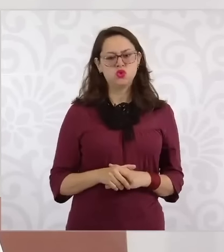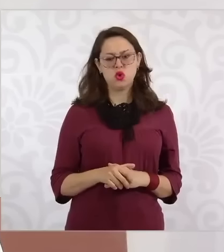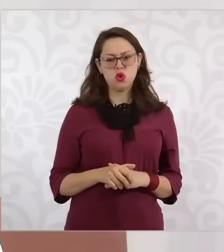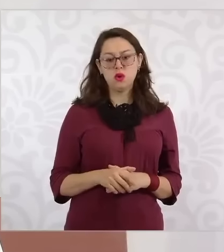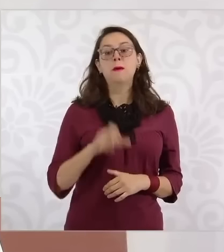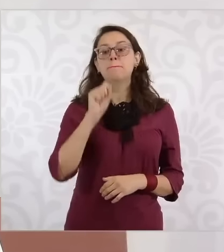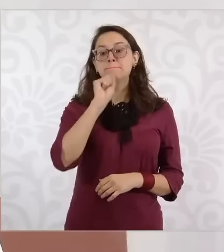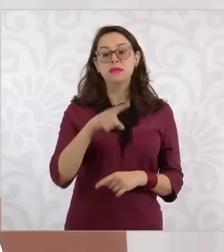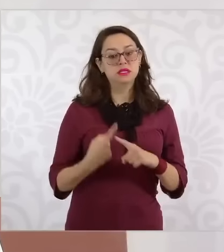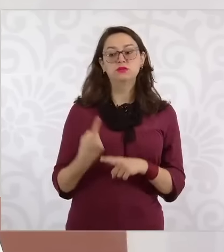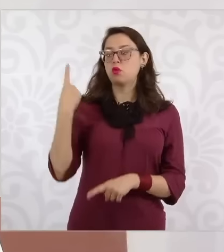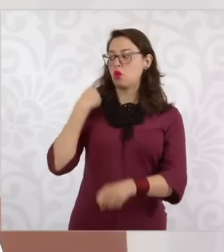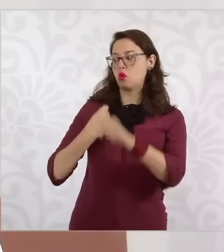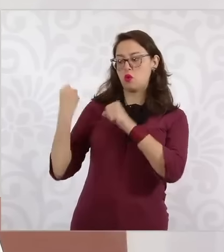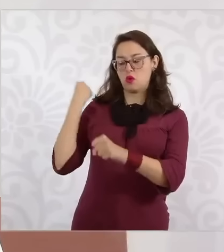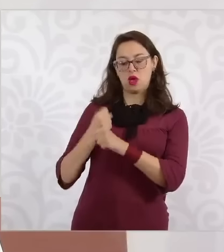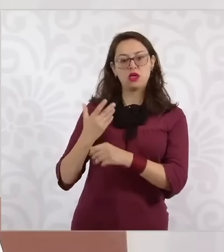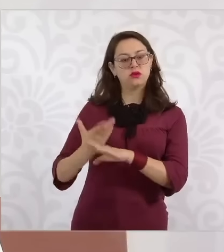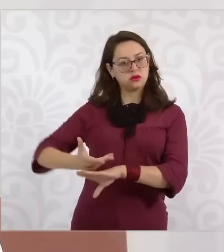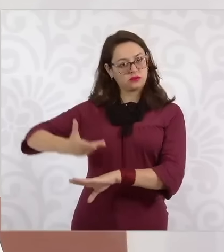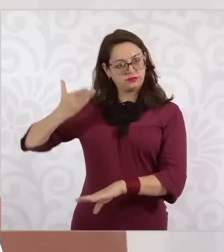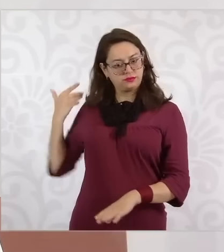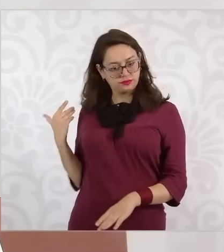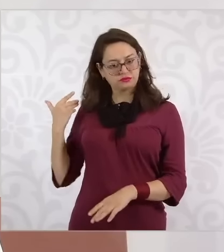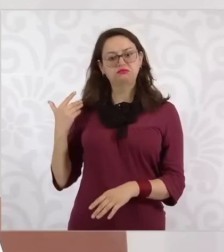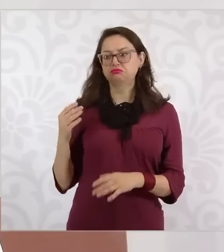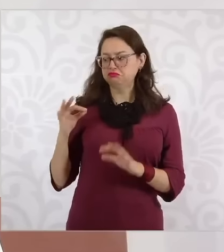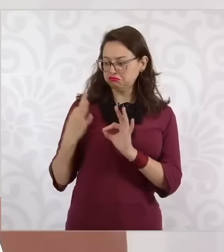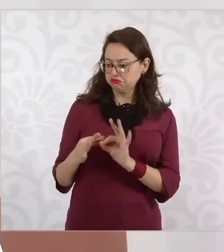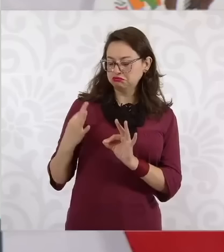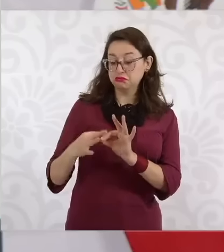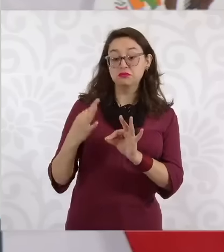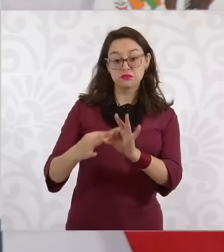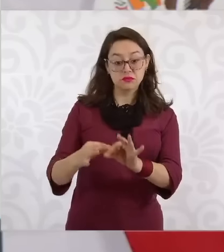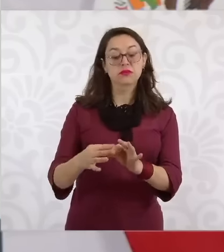creemos que funcionaron bien en la administración anterior, que no tienen los vicios de los que se